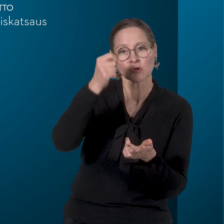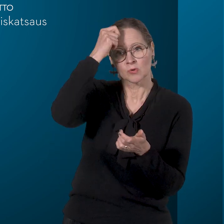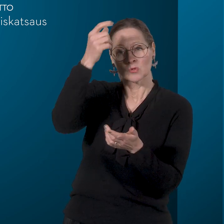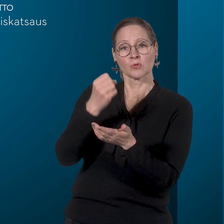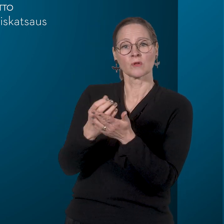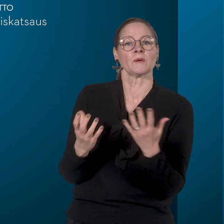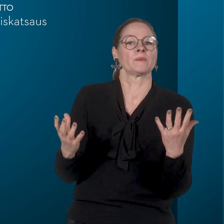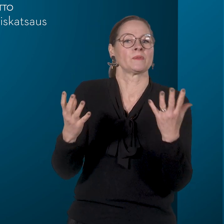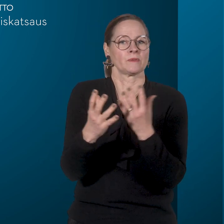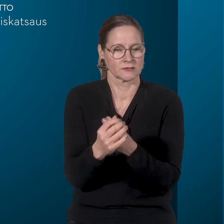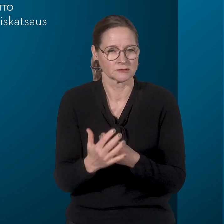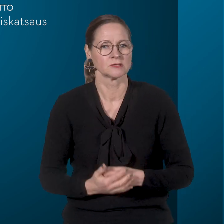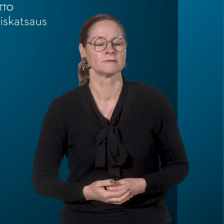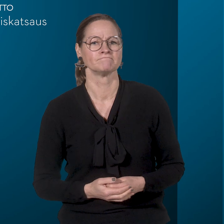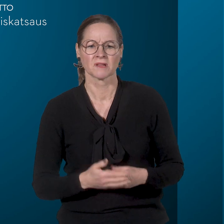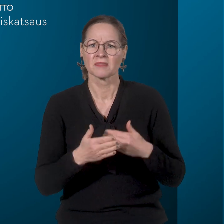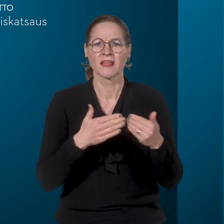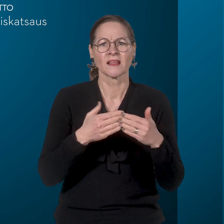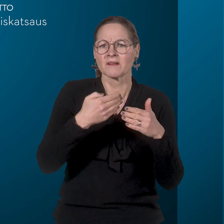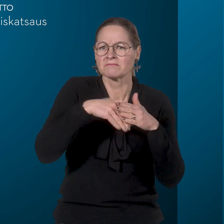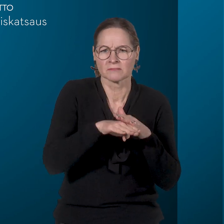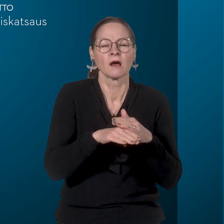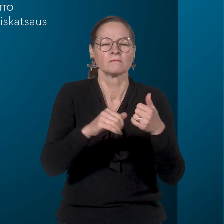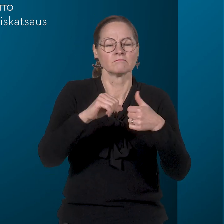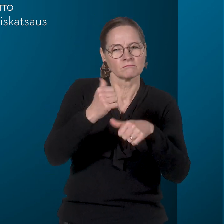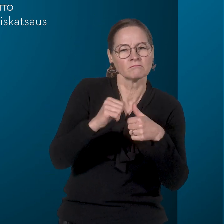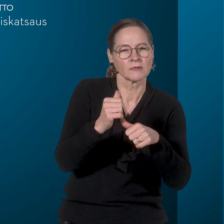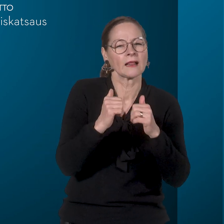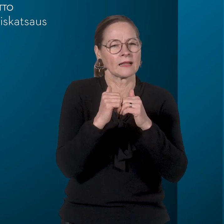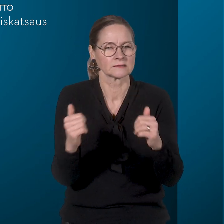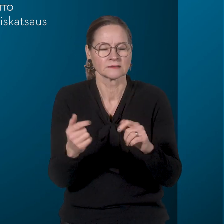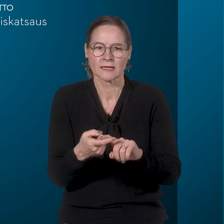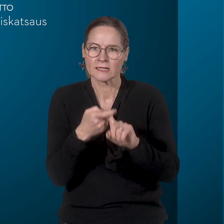ja kulttuurituottajan kanssa, ja tehtävistä sovitaan erikseen -